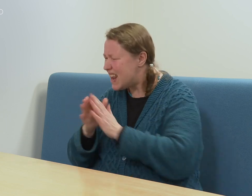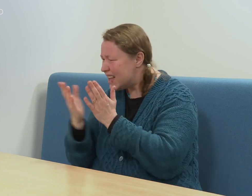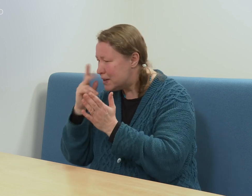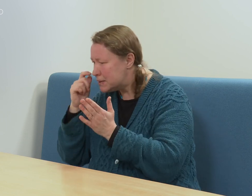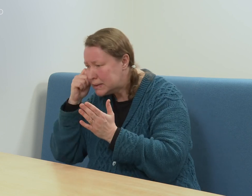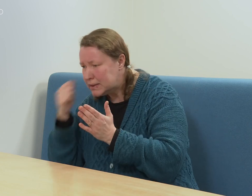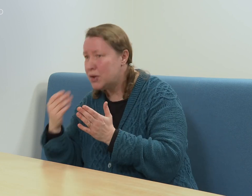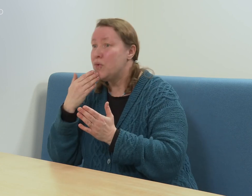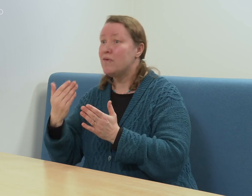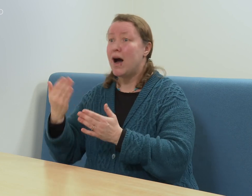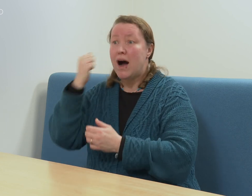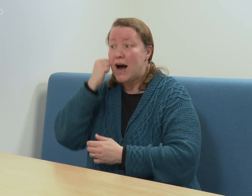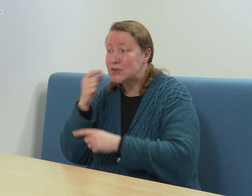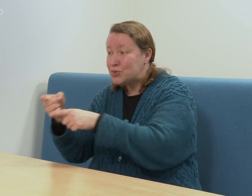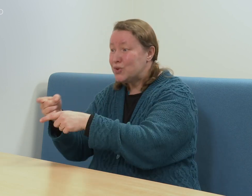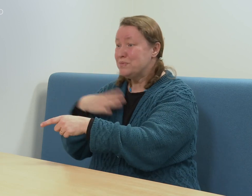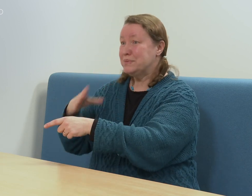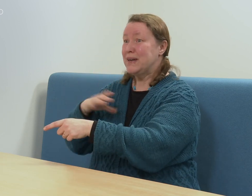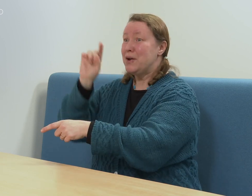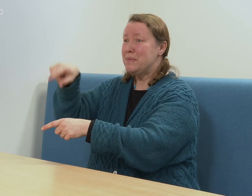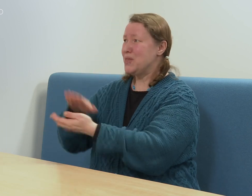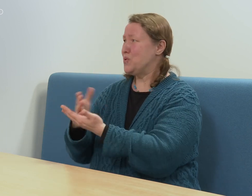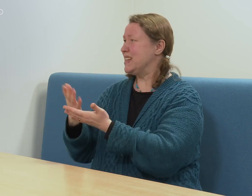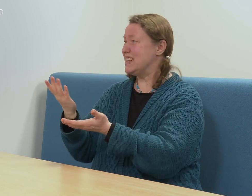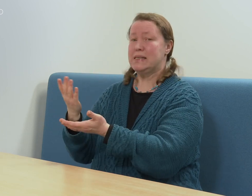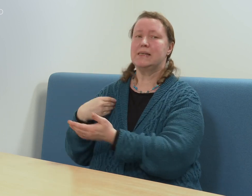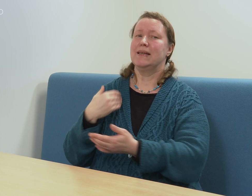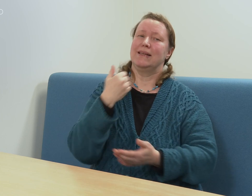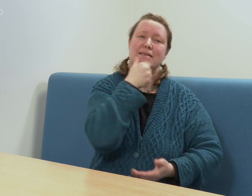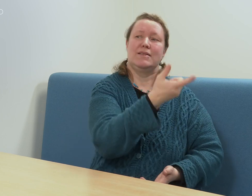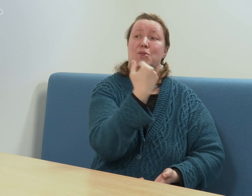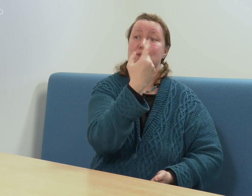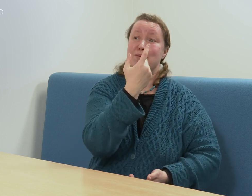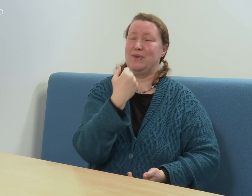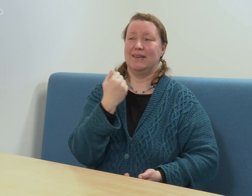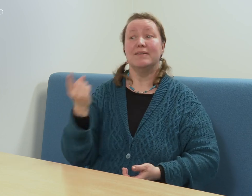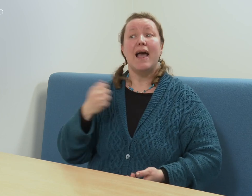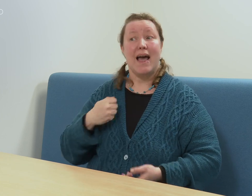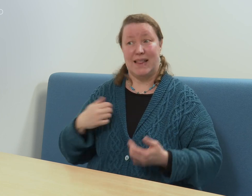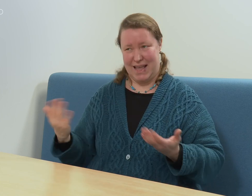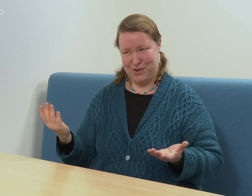kiinnostavan asuntoilmoituksen ja sattuu olemaan sunnuntai, - ei kyseessä ole tulkkia vaativa hätätilanne.